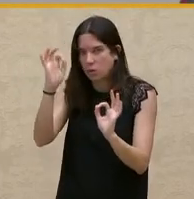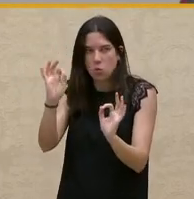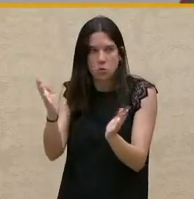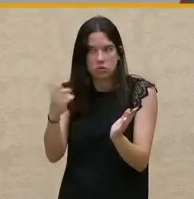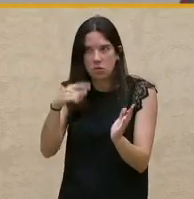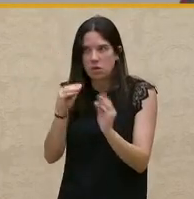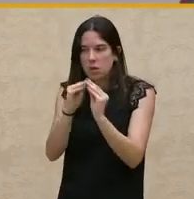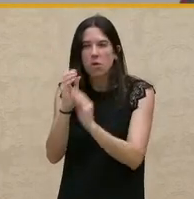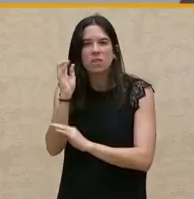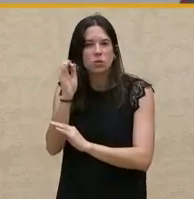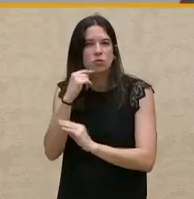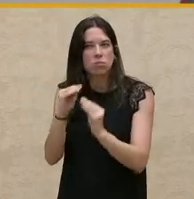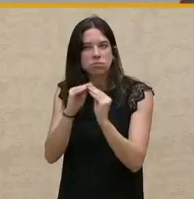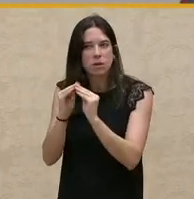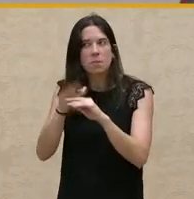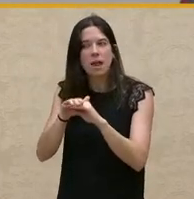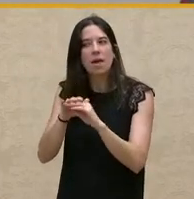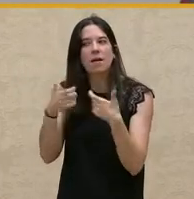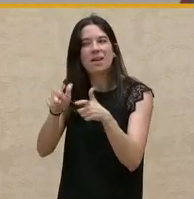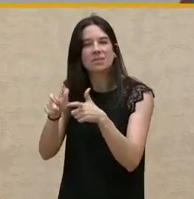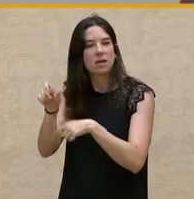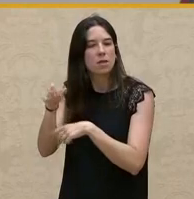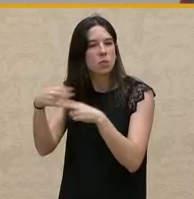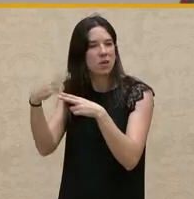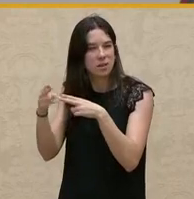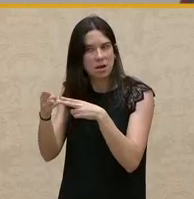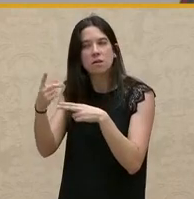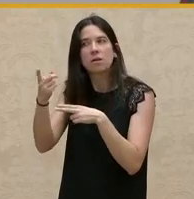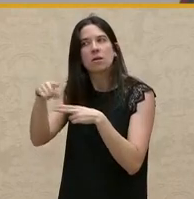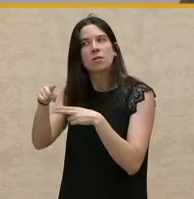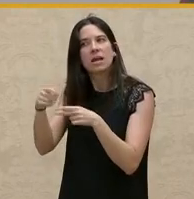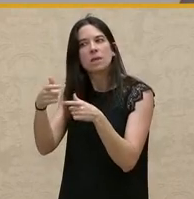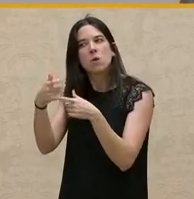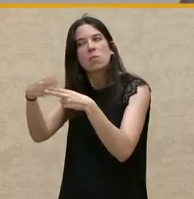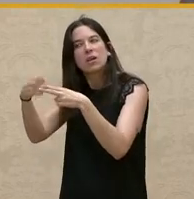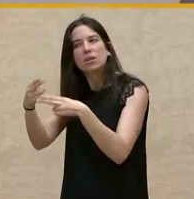hacia la clase política para que la clase política fuera capaz de no enfrentarnos,